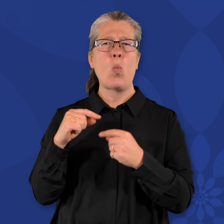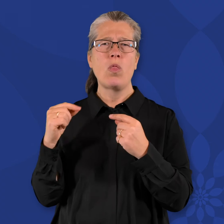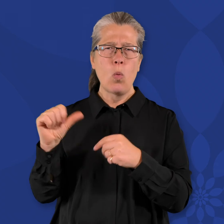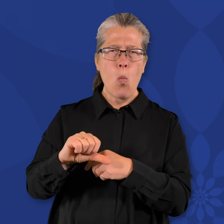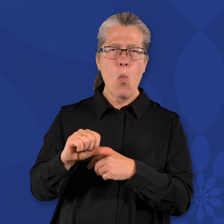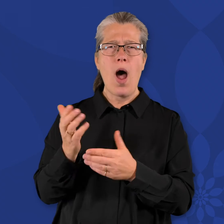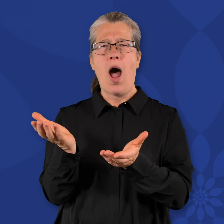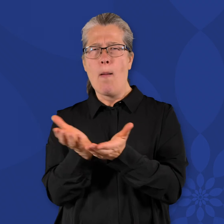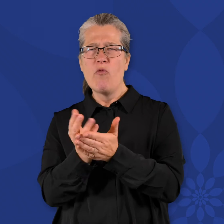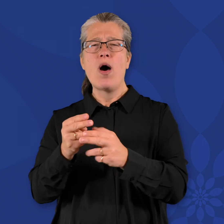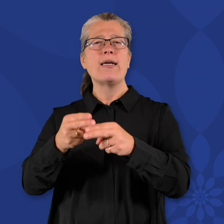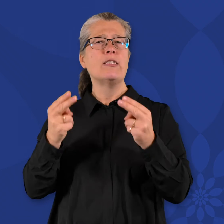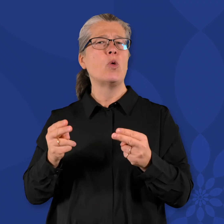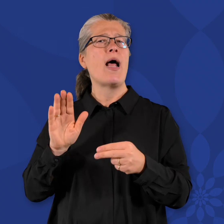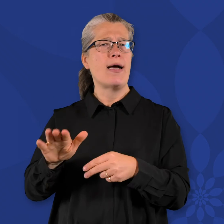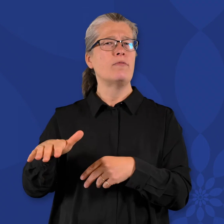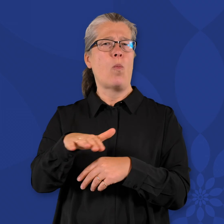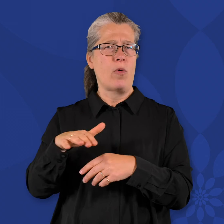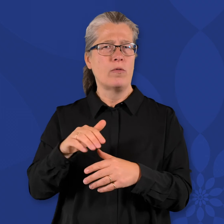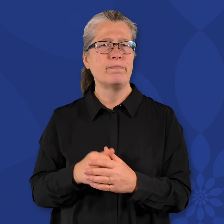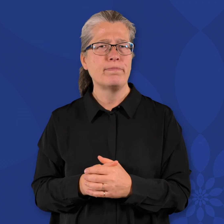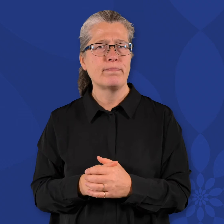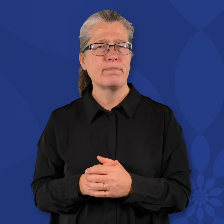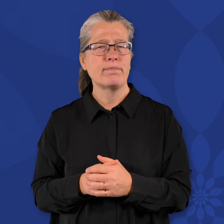en sämre ställning än restaurangbranschen.